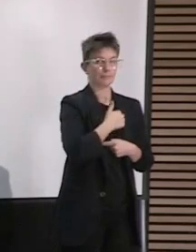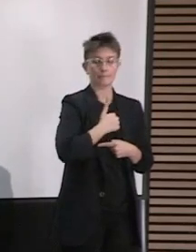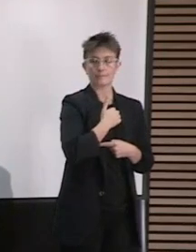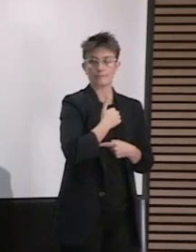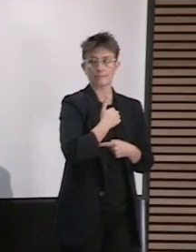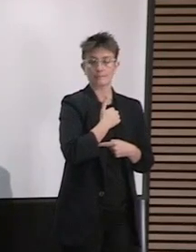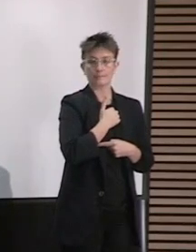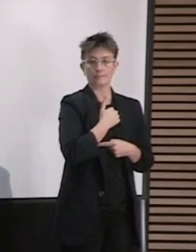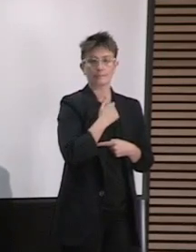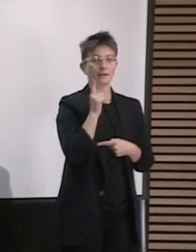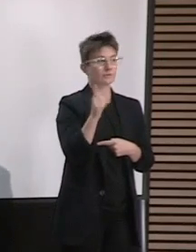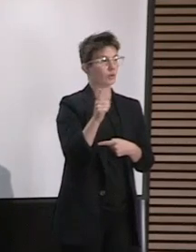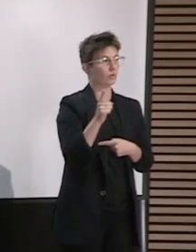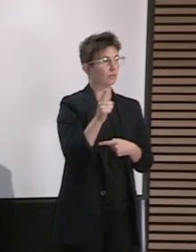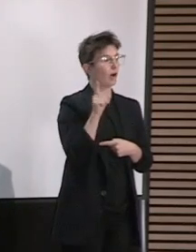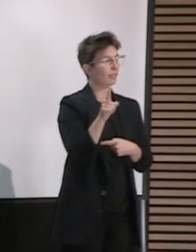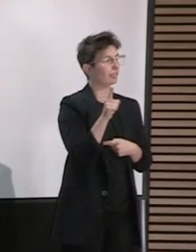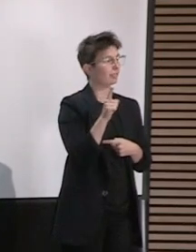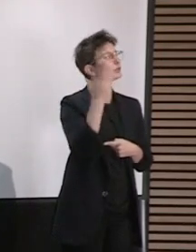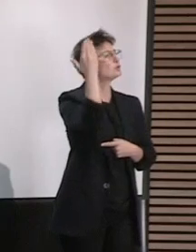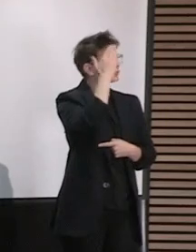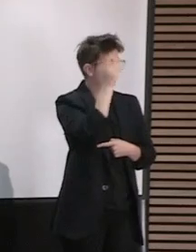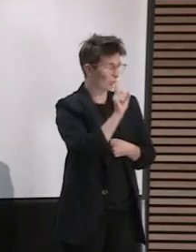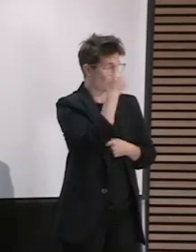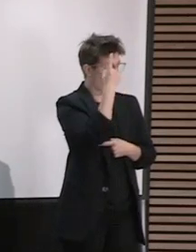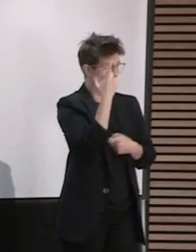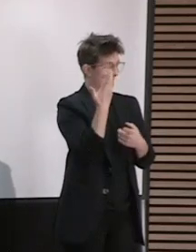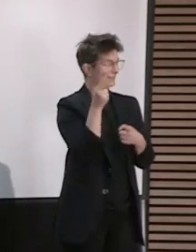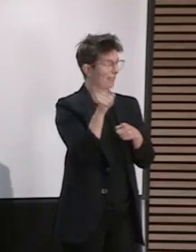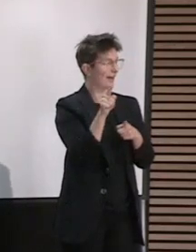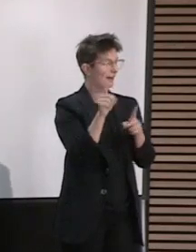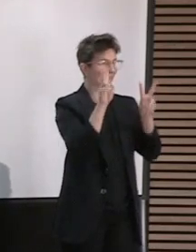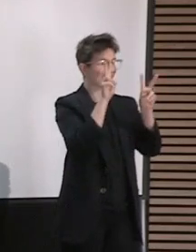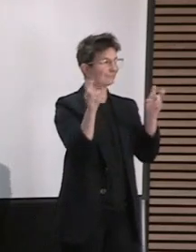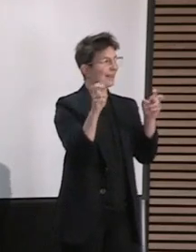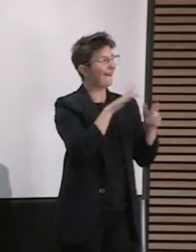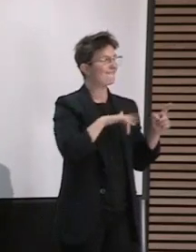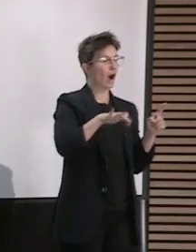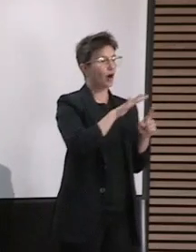koe tonu te whakaaro$ 11 miriona te moni kua whakapauhia ki reira? GRANT He mea whaitake me